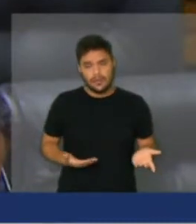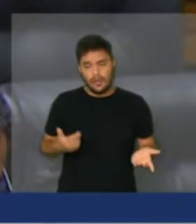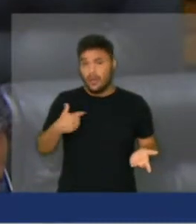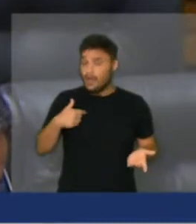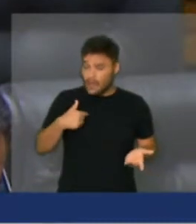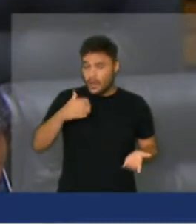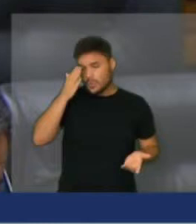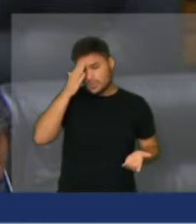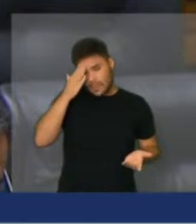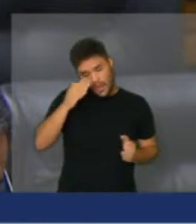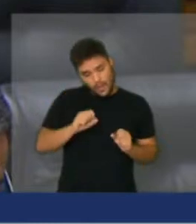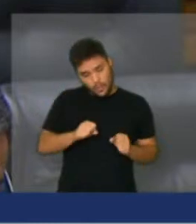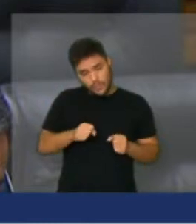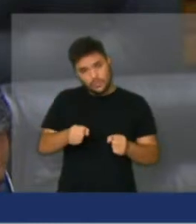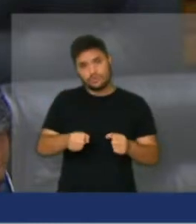DA NOSSA RELATORA QUE BUSCOU NEGOCIAR COM A GENTE E